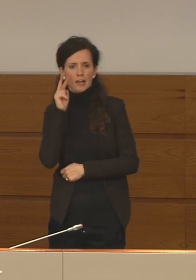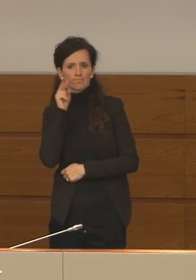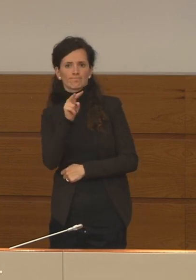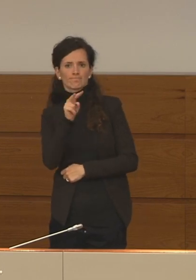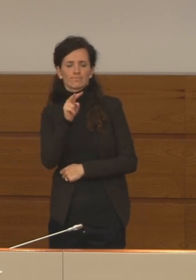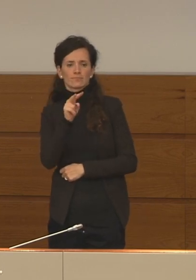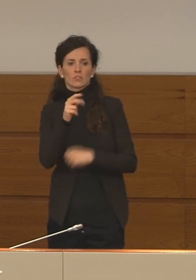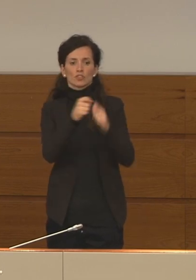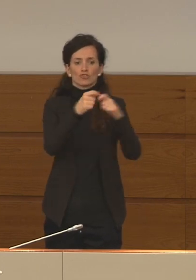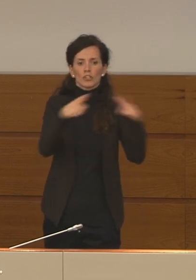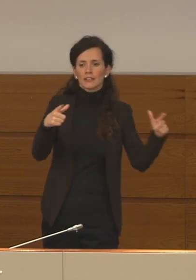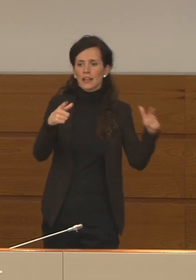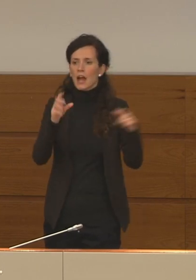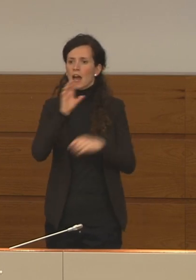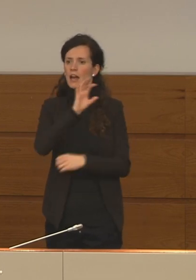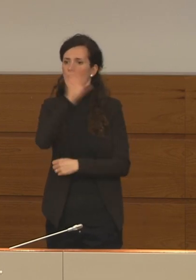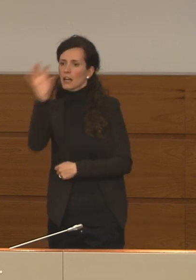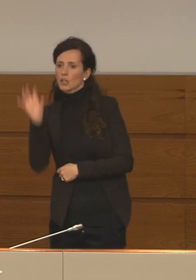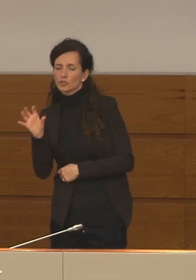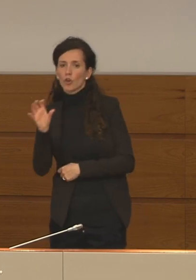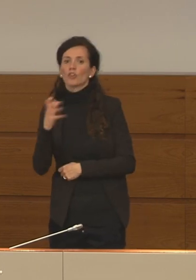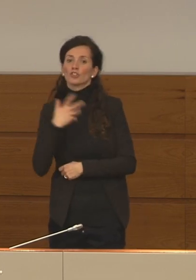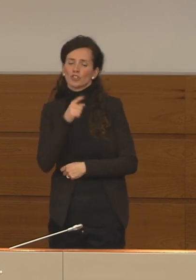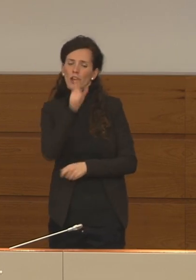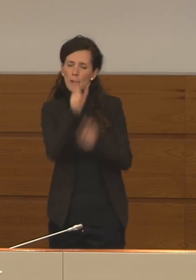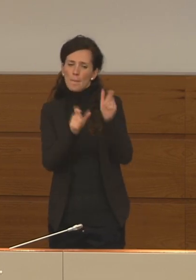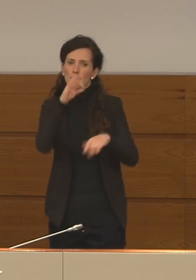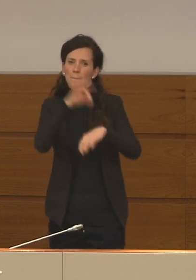alcune regioni dove ci sono un po' di più casi. Questo è il motivo per cui